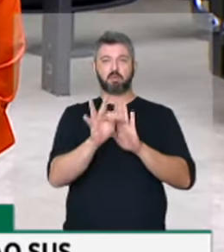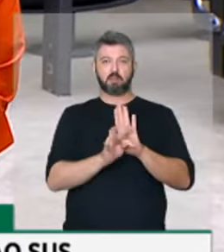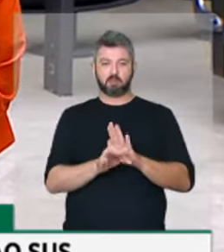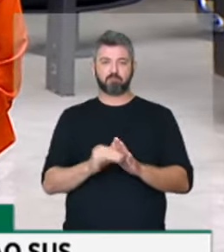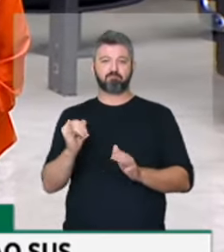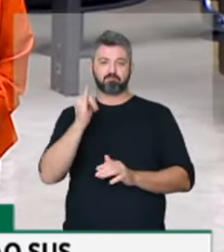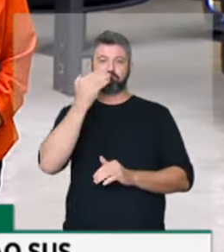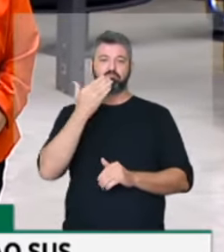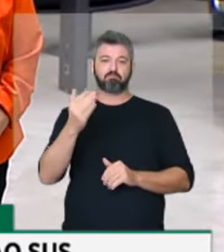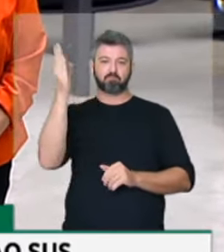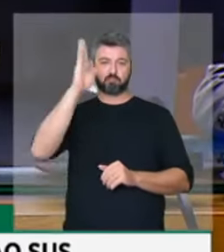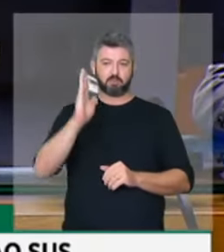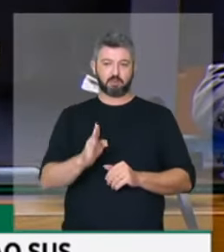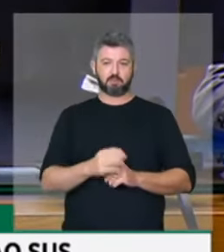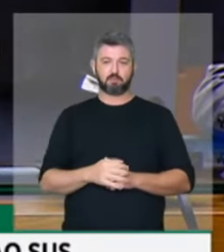NOSSO PAÍS. MUITO OBRIGADO, PRESIDENTE.